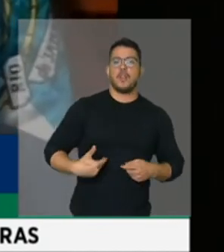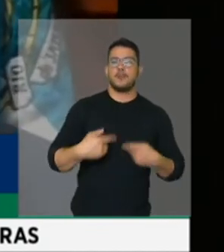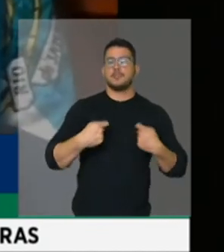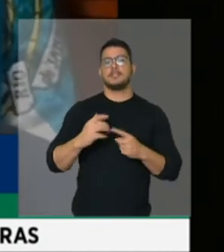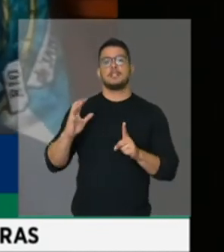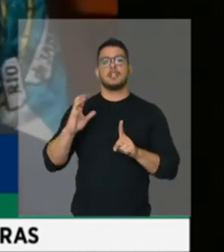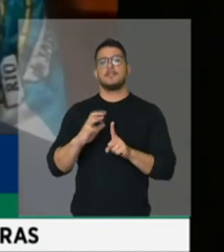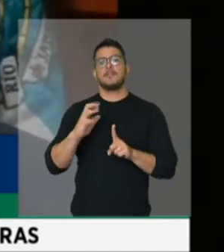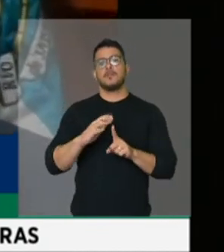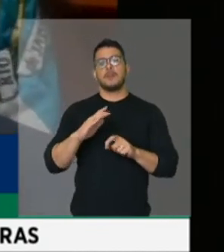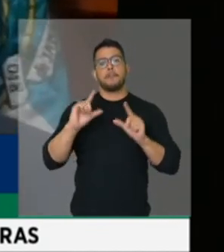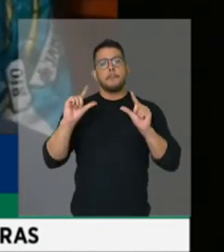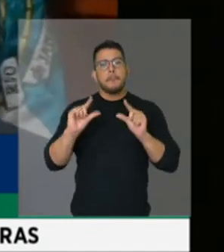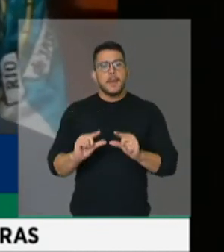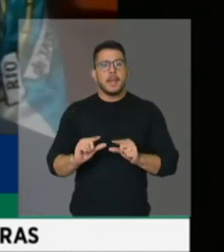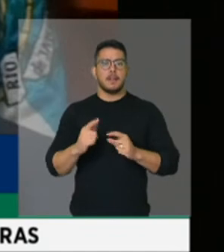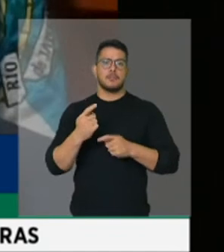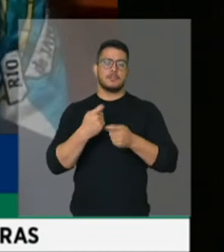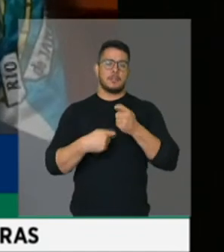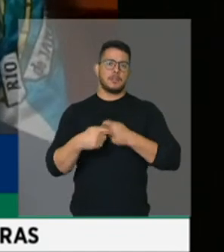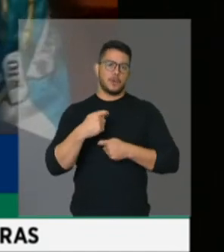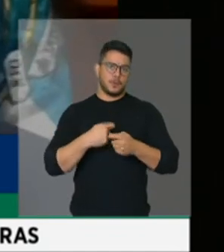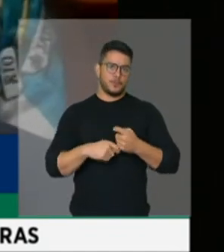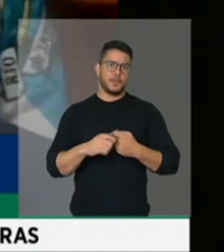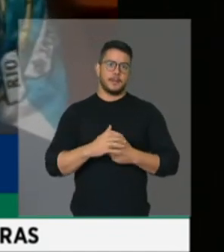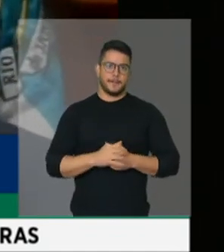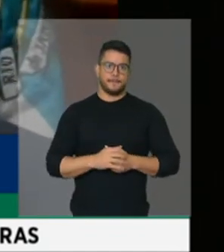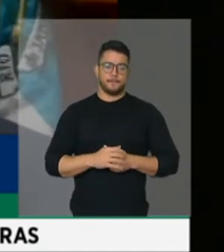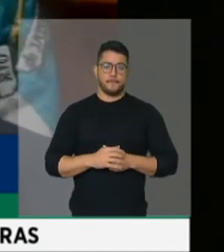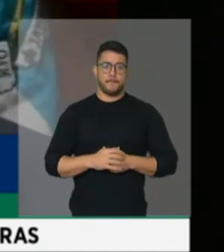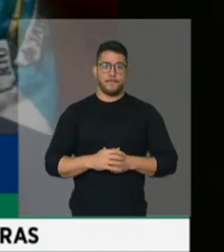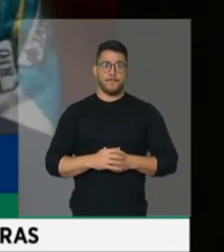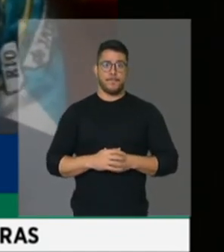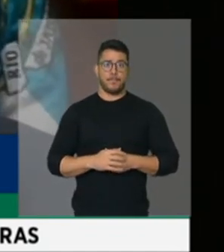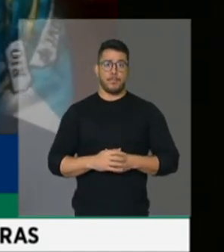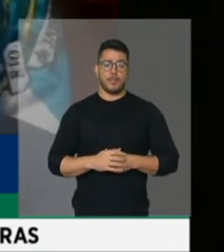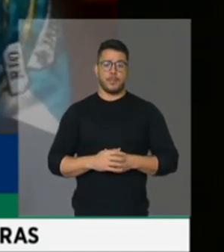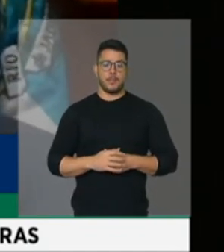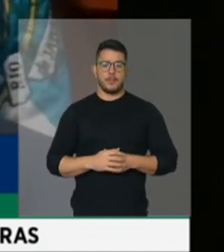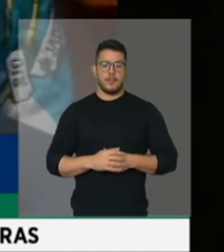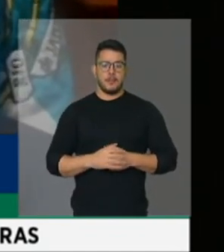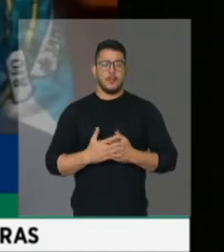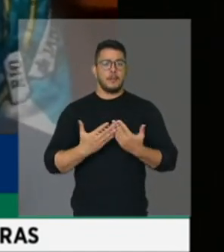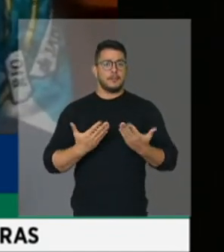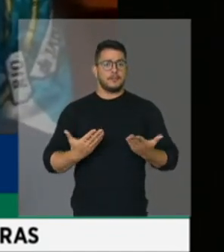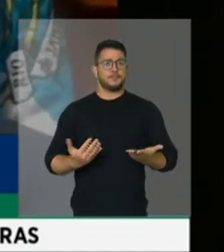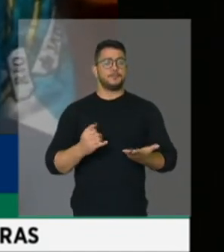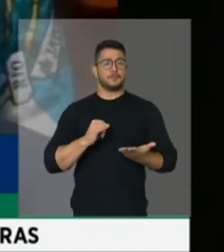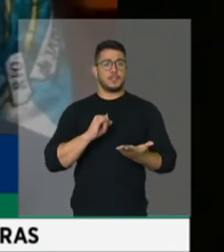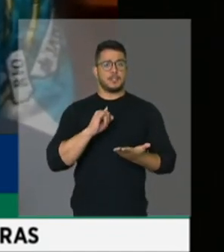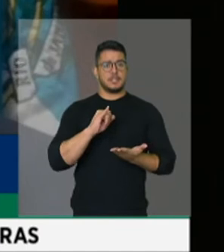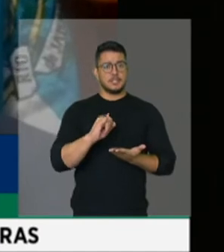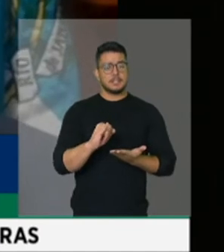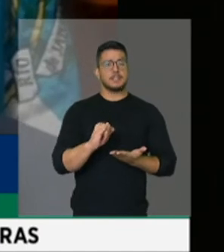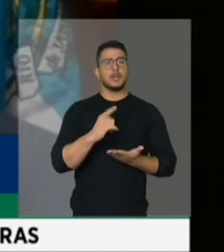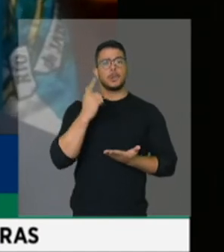VALOR NOSSO, É UMA NECESSIDADE DO BRASIL TAMBÉM UMA NECESSIDADE, UMA PARTICIPAÇÃO, UMA INTERVENÇÃO CADA VEZ MENOR